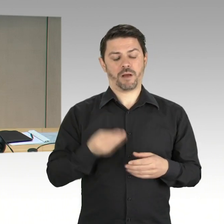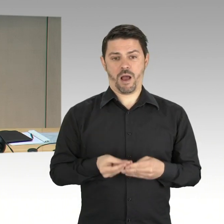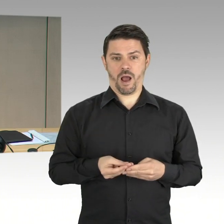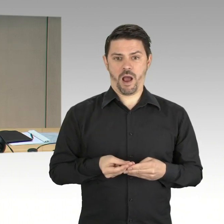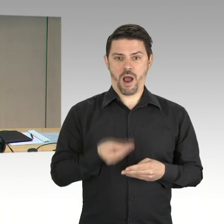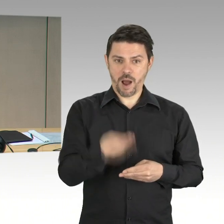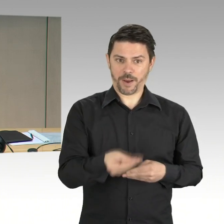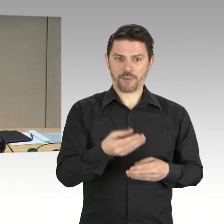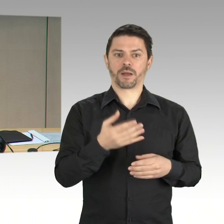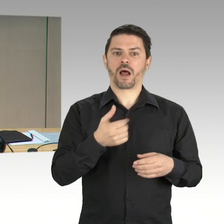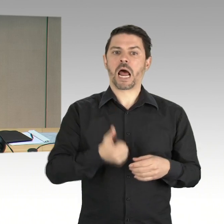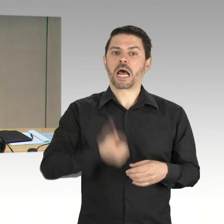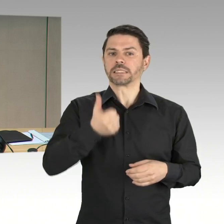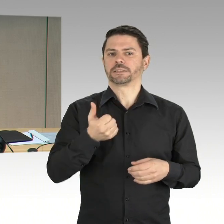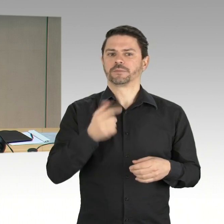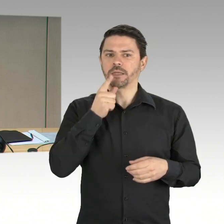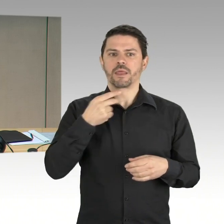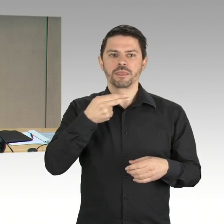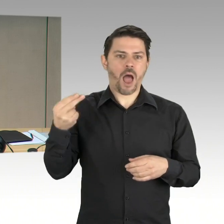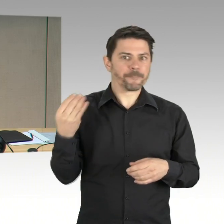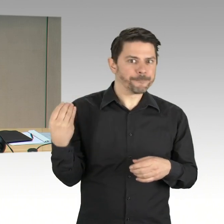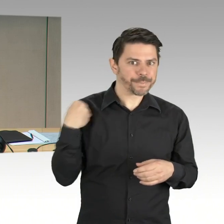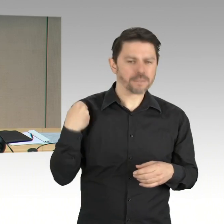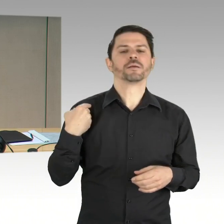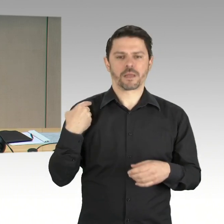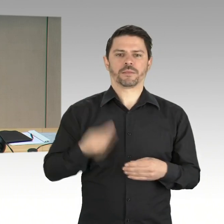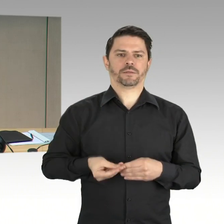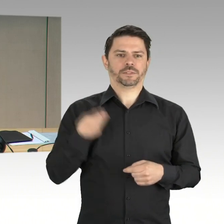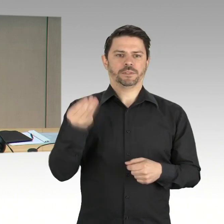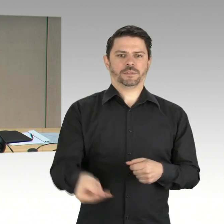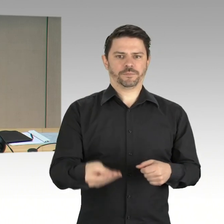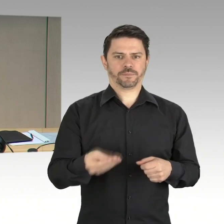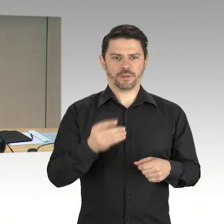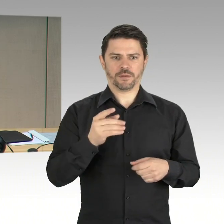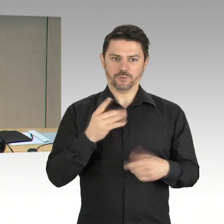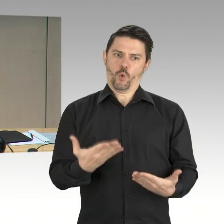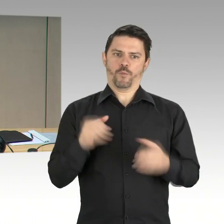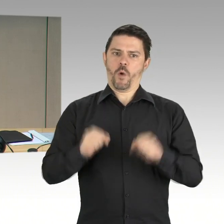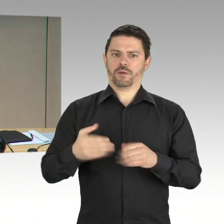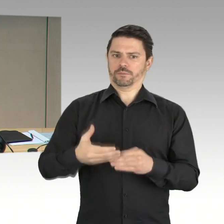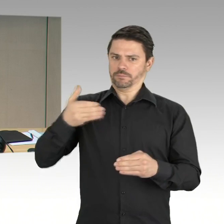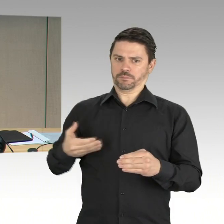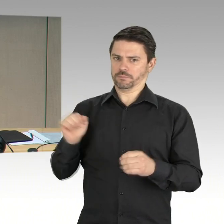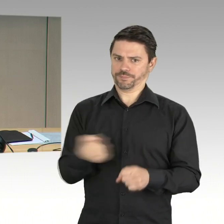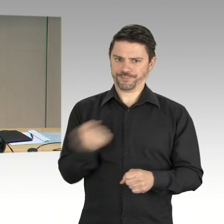die eindeutig gekennzeichnet sind. Eine Urne für die Ja-Stimmen, eine Urne für die Nein-Stimmen und eine Urne für die Enthaltung